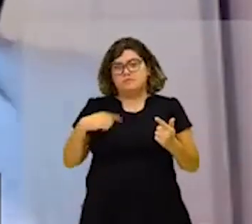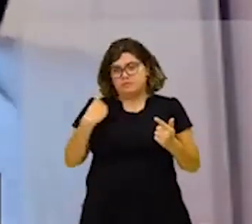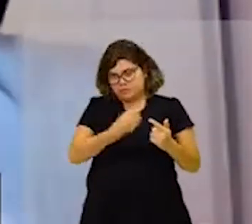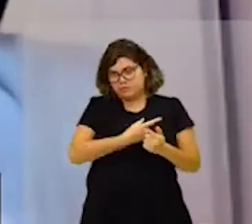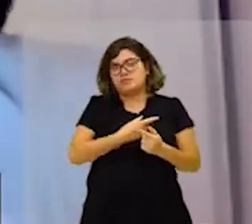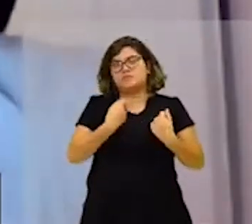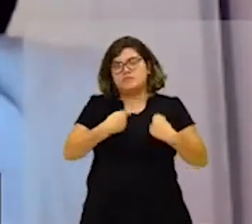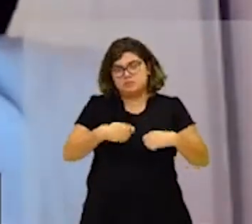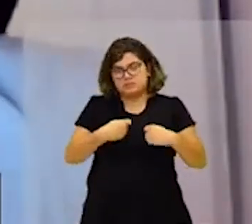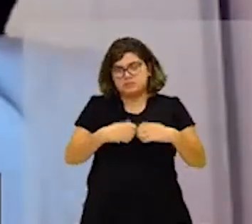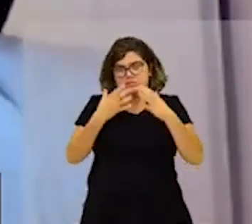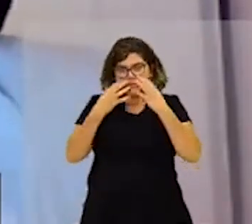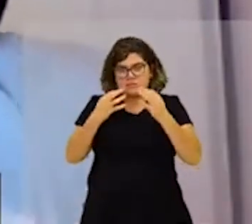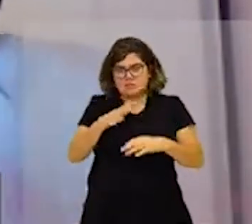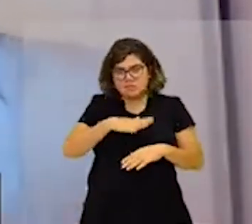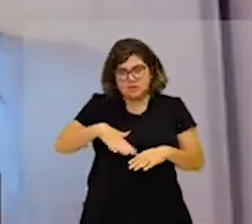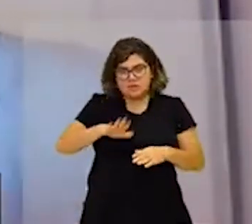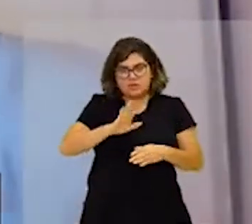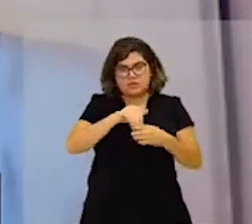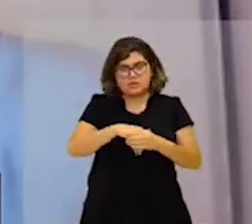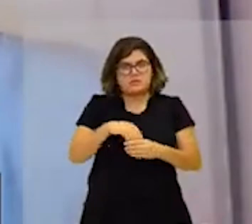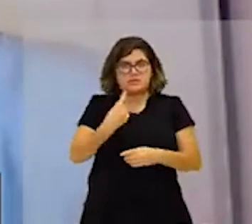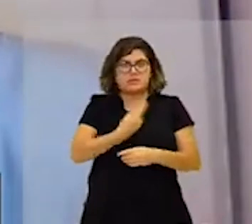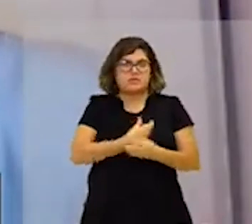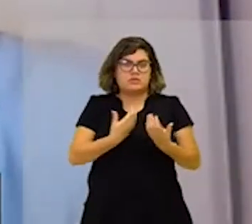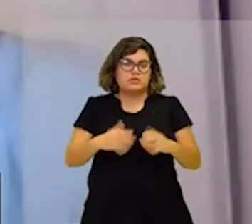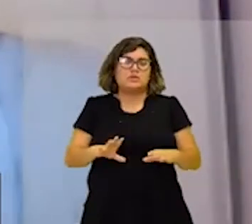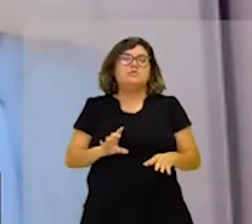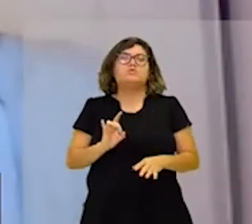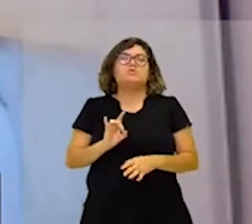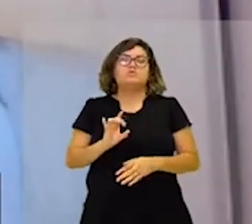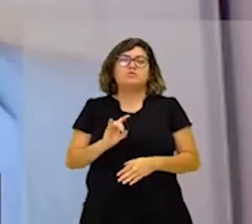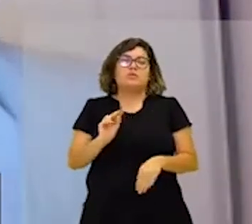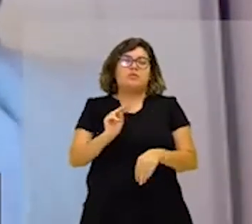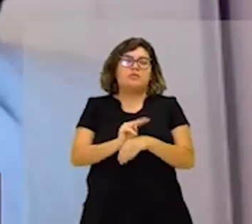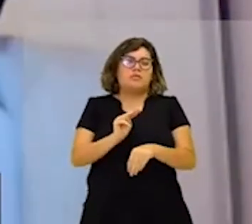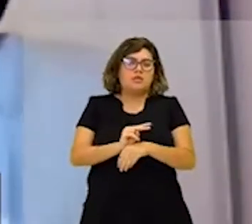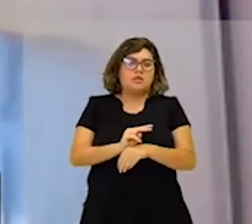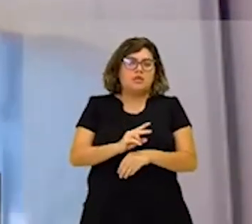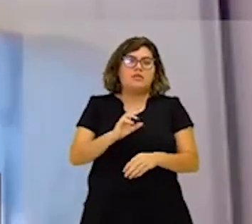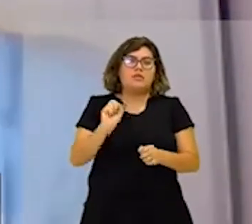senhora eleitoral mas não queremos só reservas de vagas em listas de candidaturas podem ser